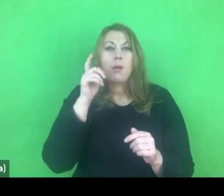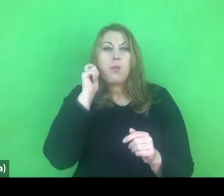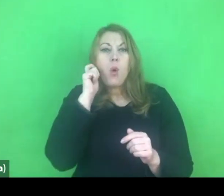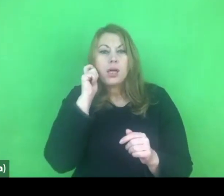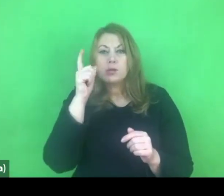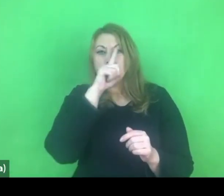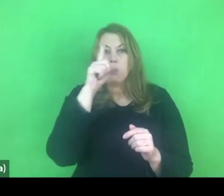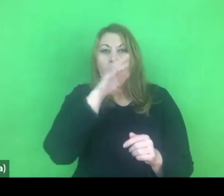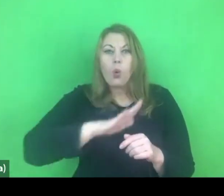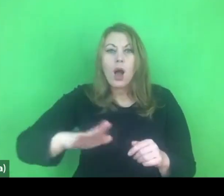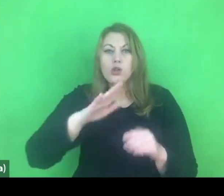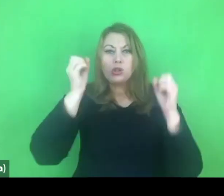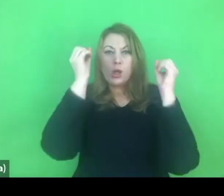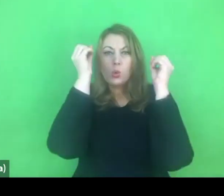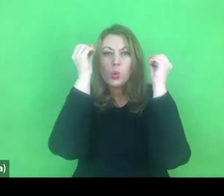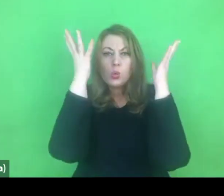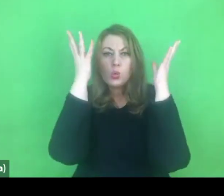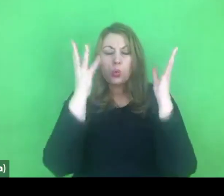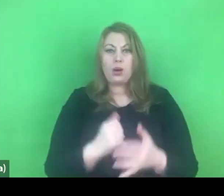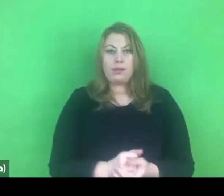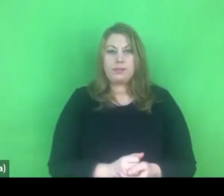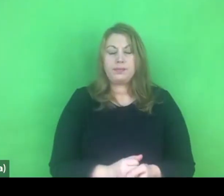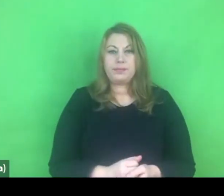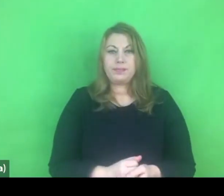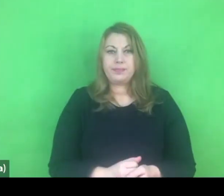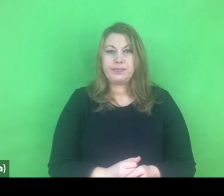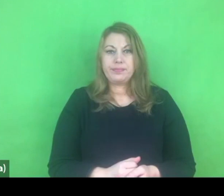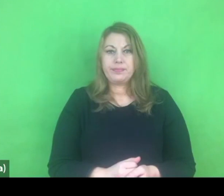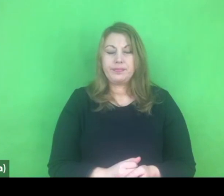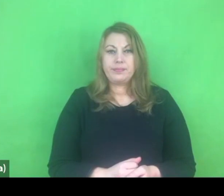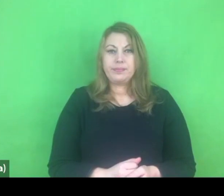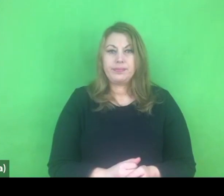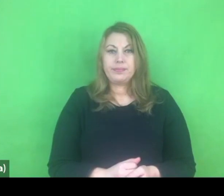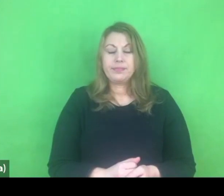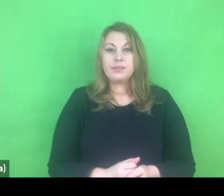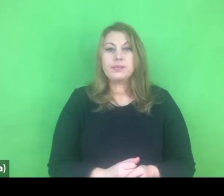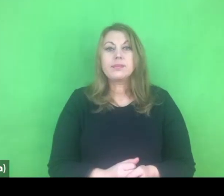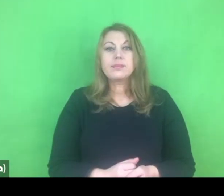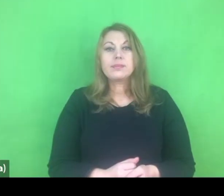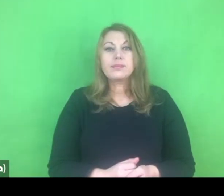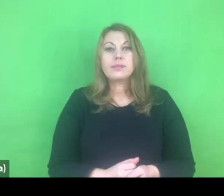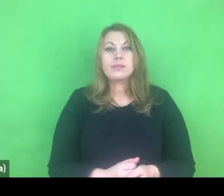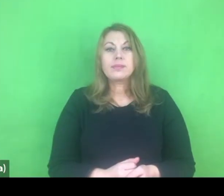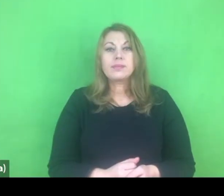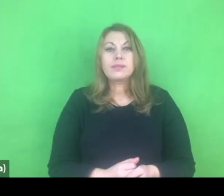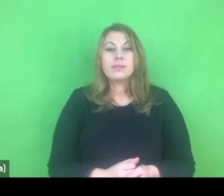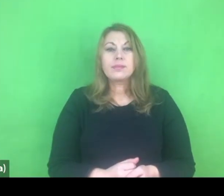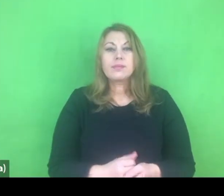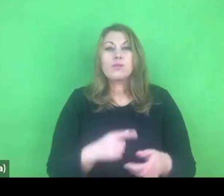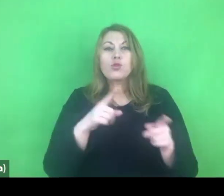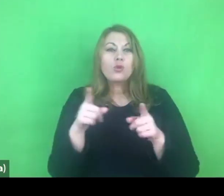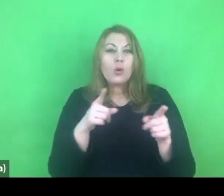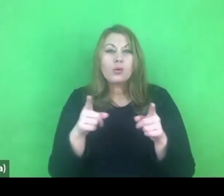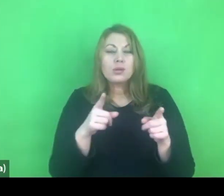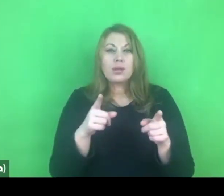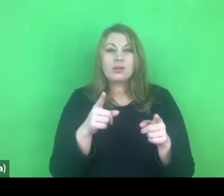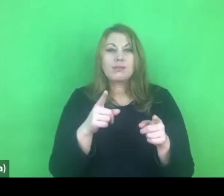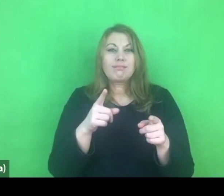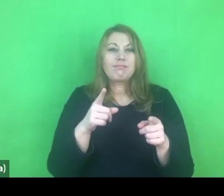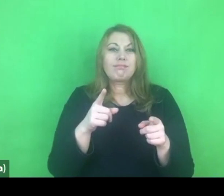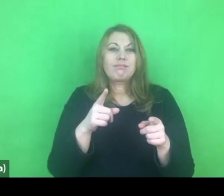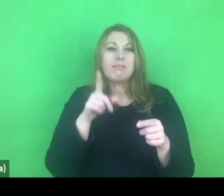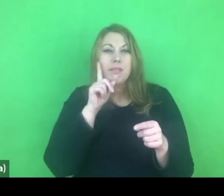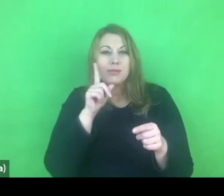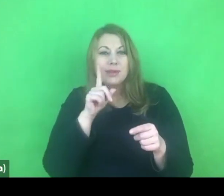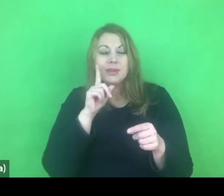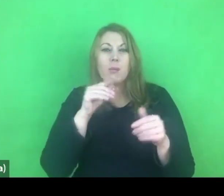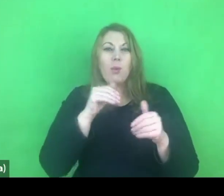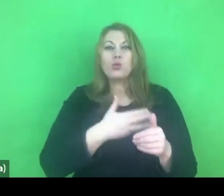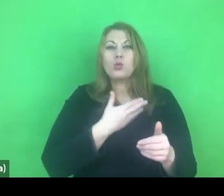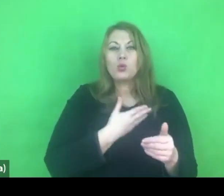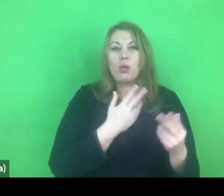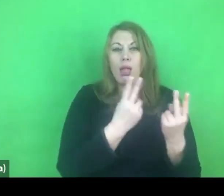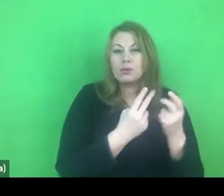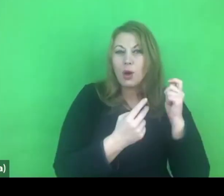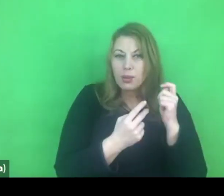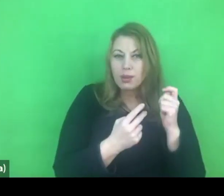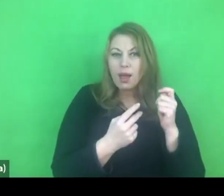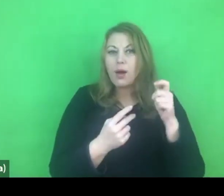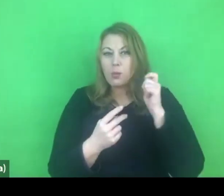Myślę, że to powinno jasno wybrzmieć i mam poczucie, że żebyśmy mogli dyskutować na temat zapisów konwencji